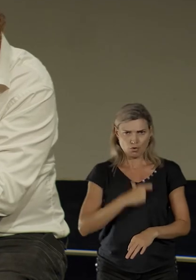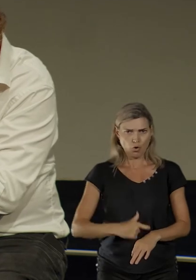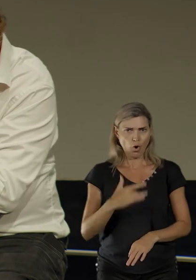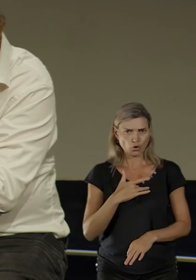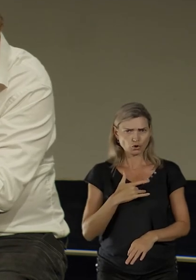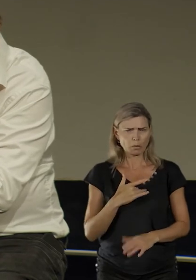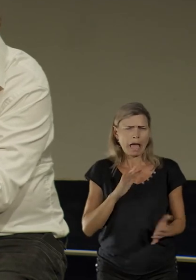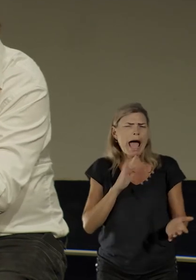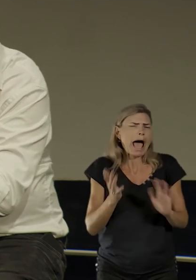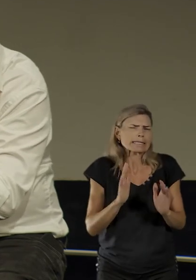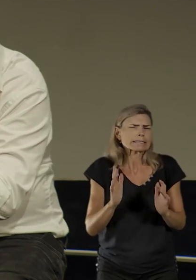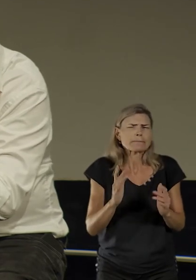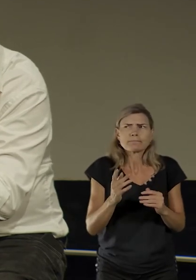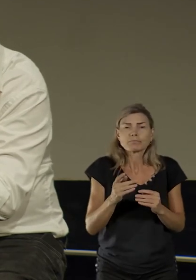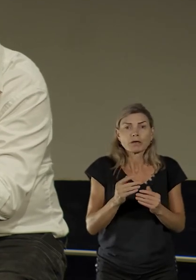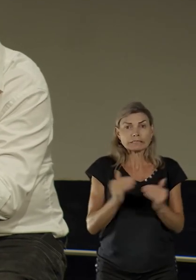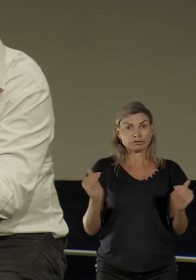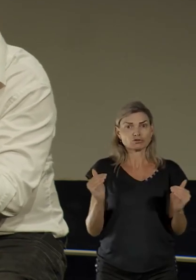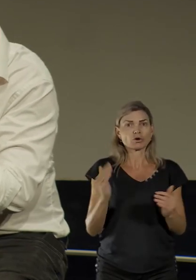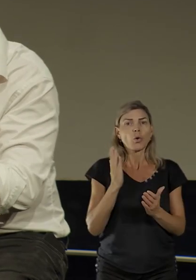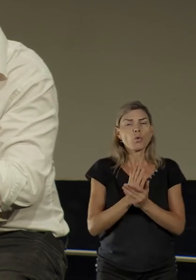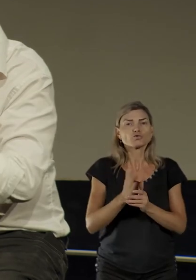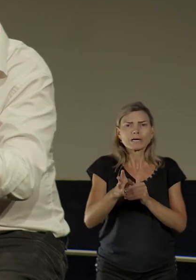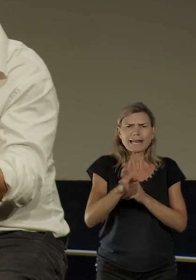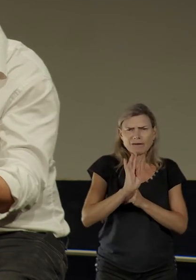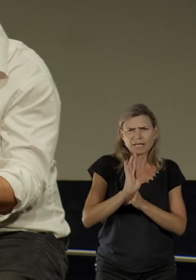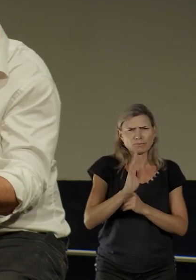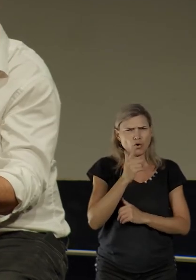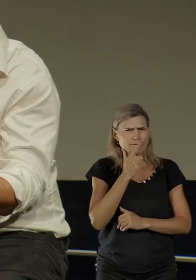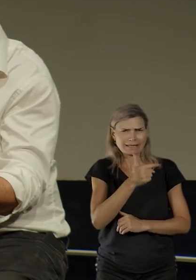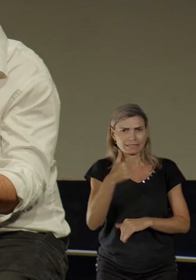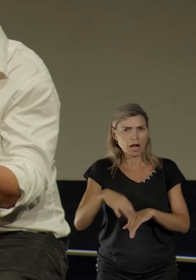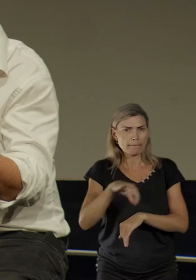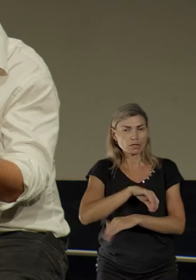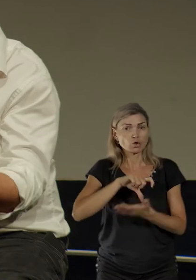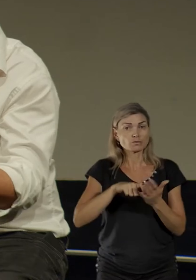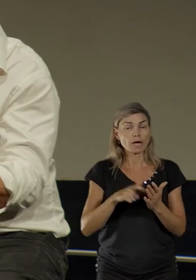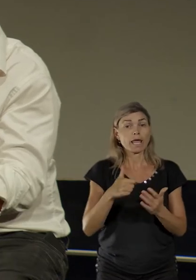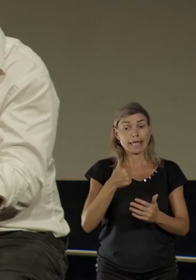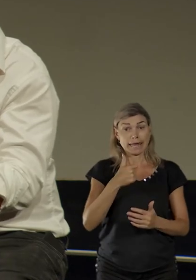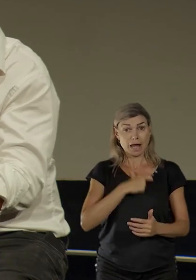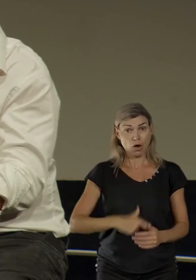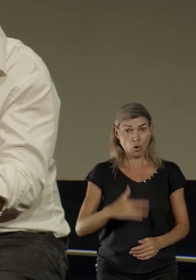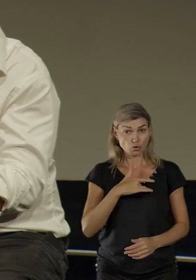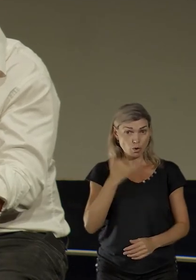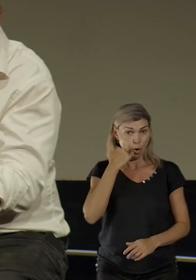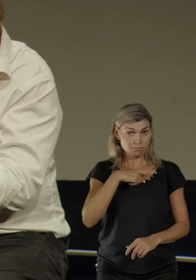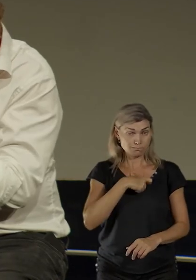na nějakých 19 nebo 21. Čili se zdvojnásobilo množství metrů čtverečních na jednoho obyvatele.